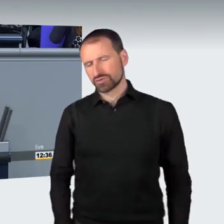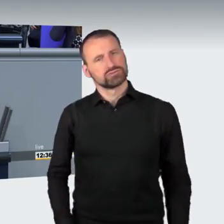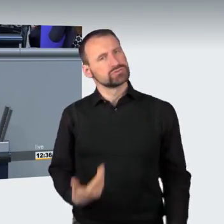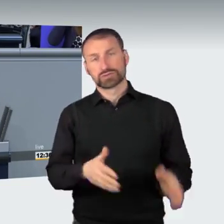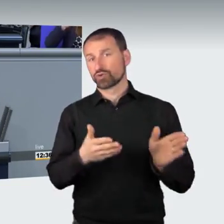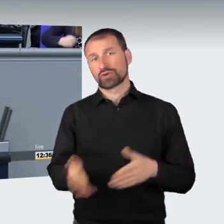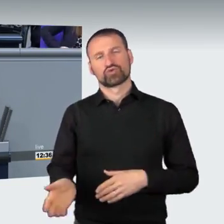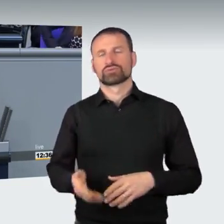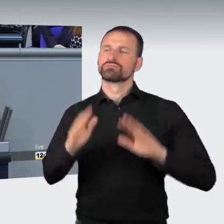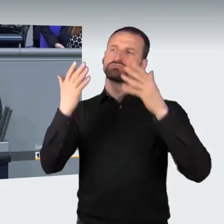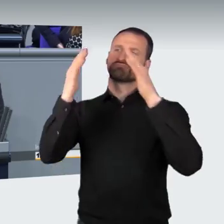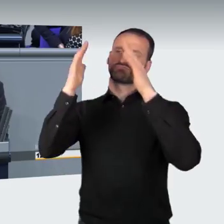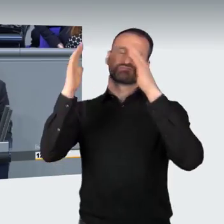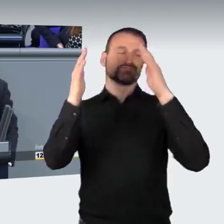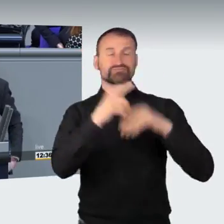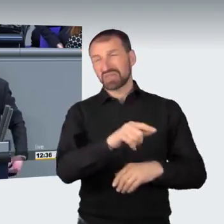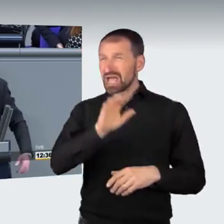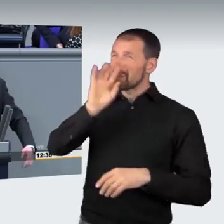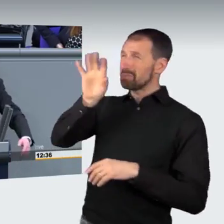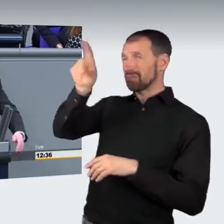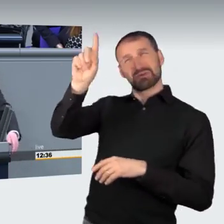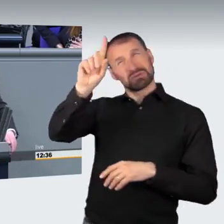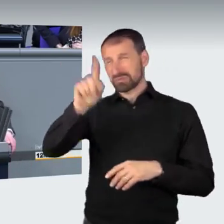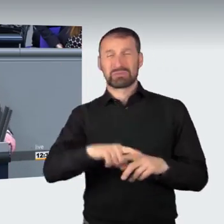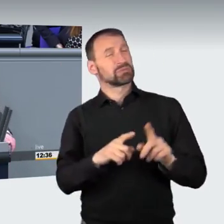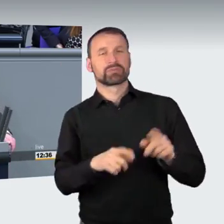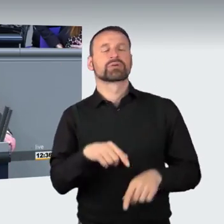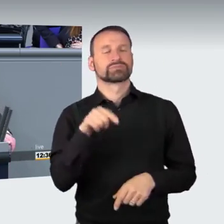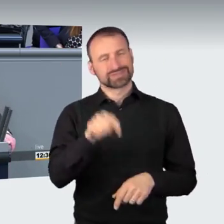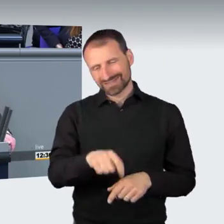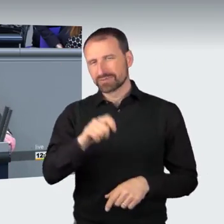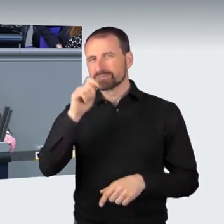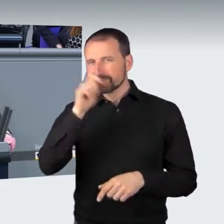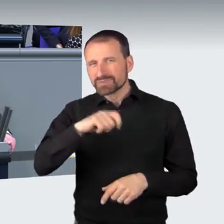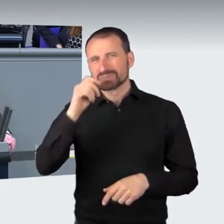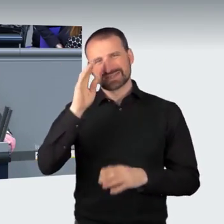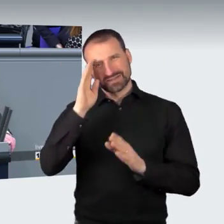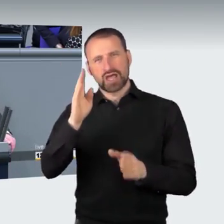Diesen Misstrauensbeweis gegen Vermieterinnen und Vermieter,